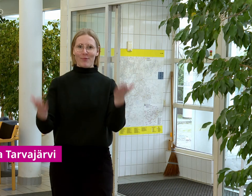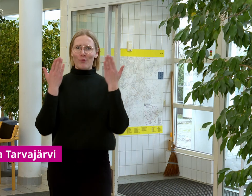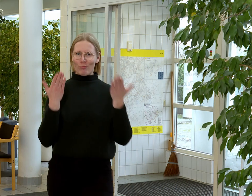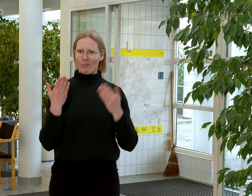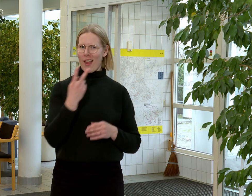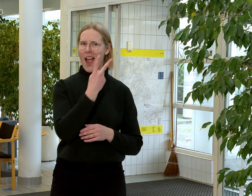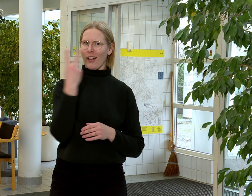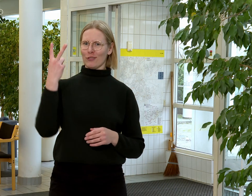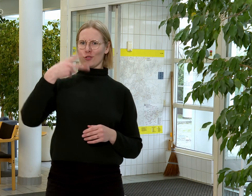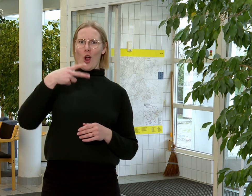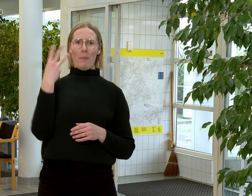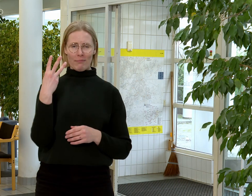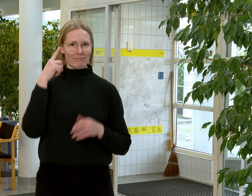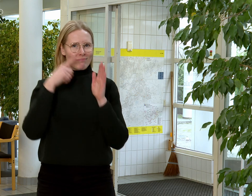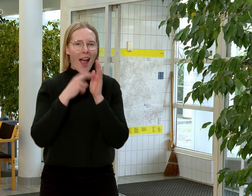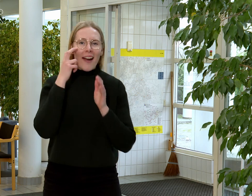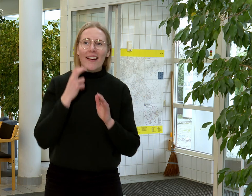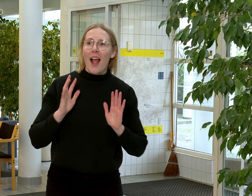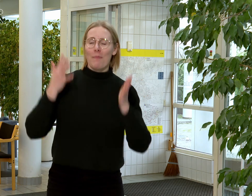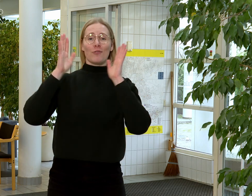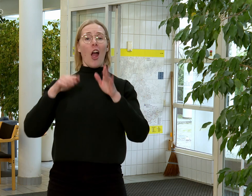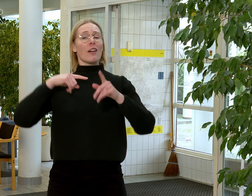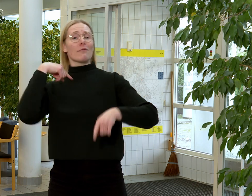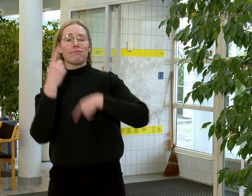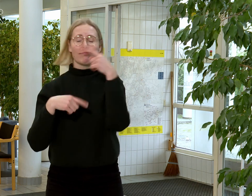Arki on lähtenyt rullaamaan vuoden vaihduttua, -